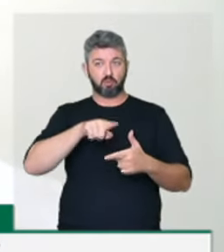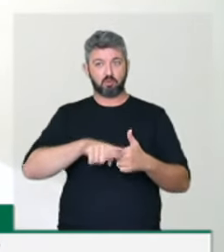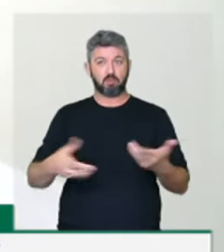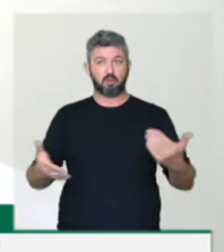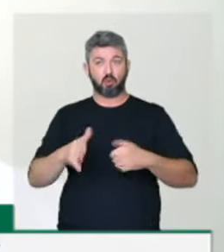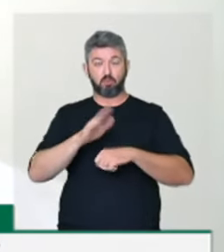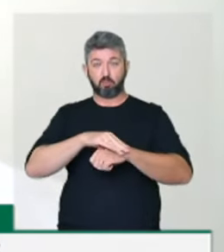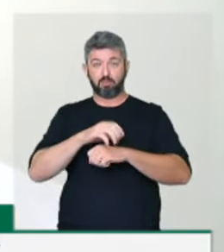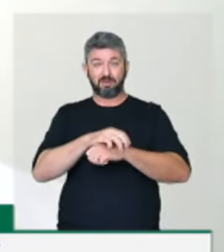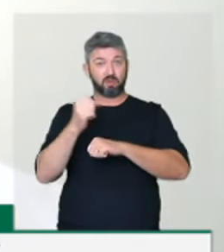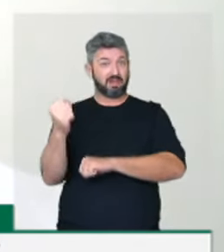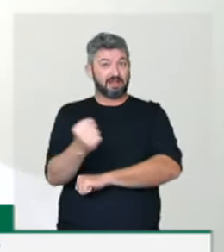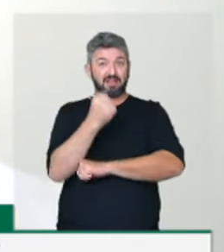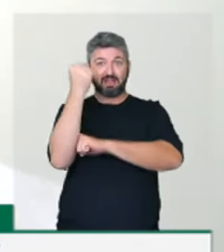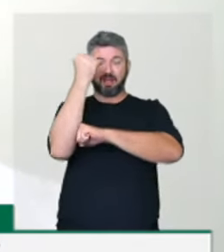É IMPORTANTE. PRECISAMOS USAR TODOS OS RECURSOS DISPONÍ